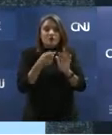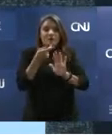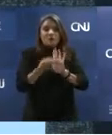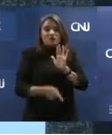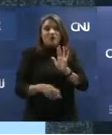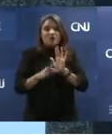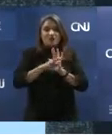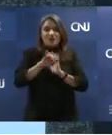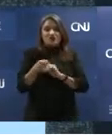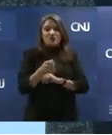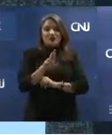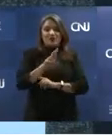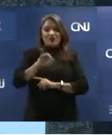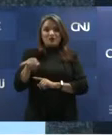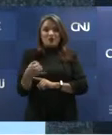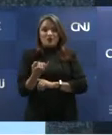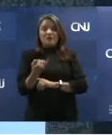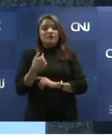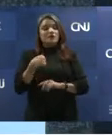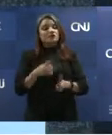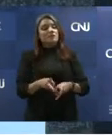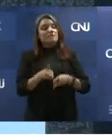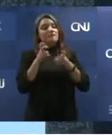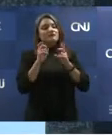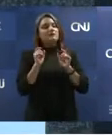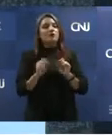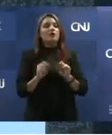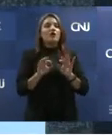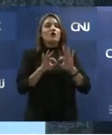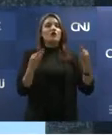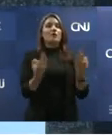nós verificamos que 50 por cento das famílias eram famílias espontâneas.